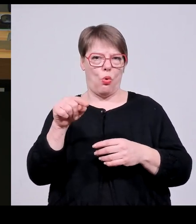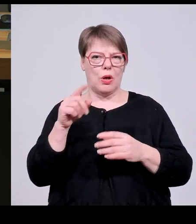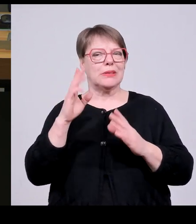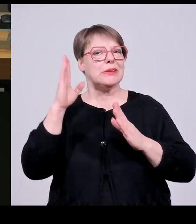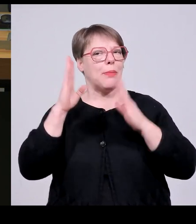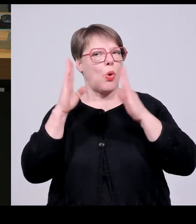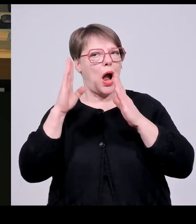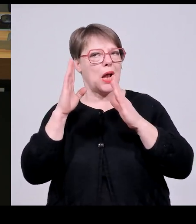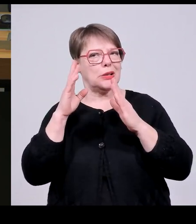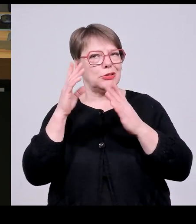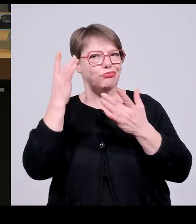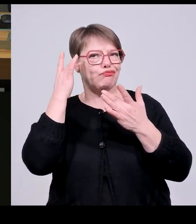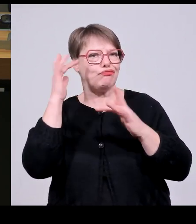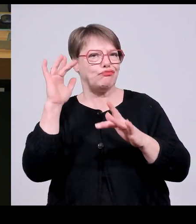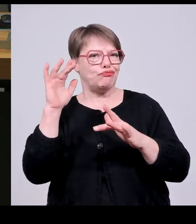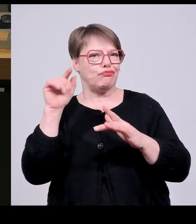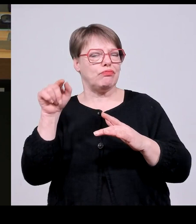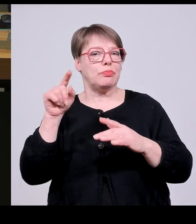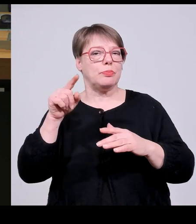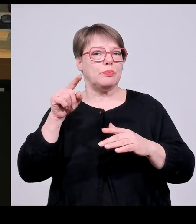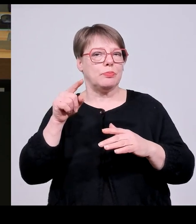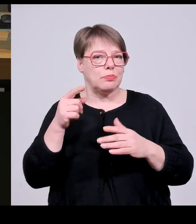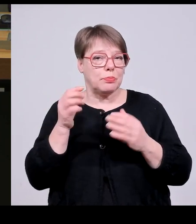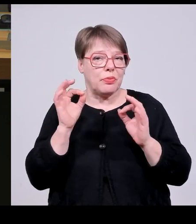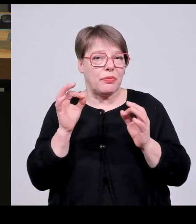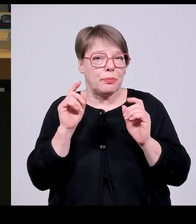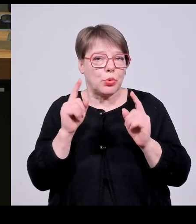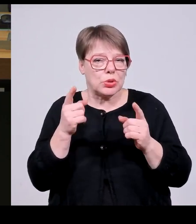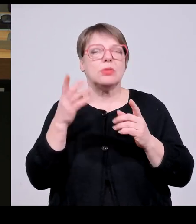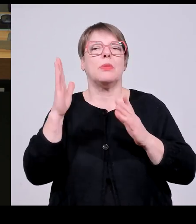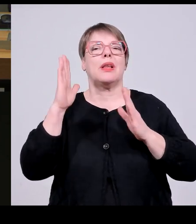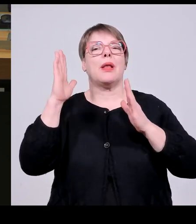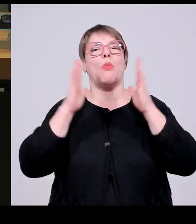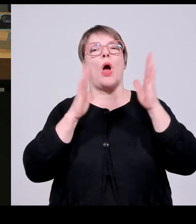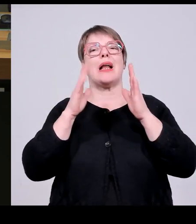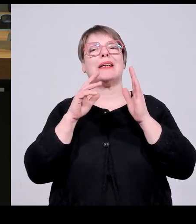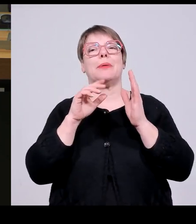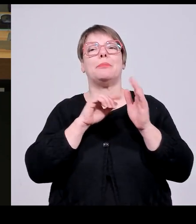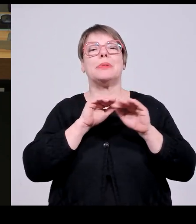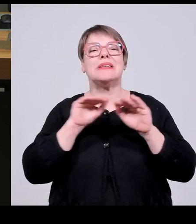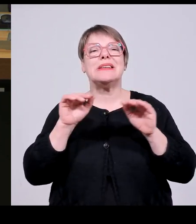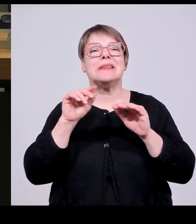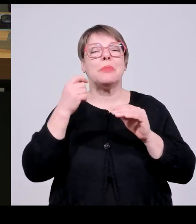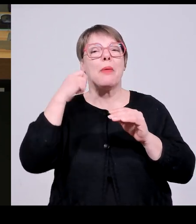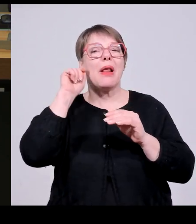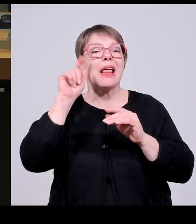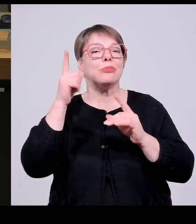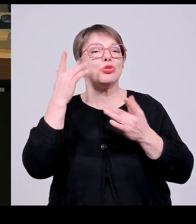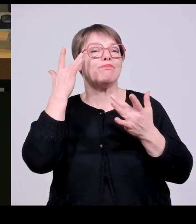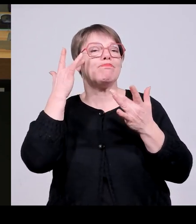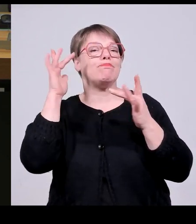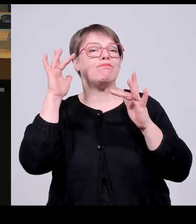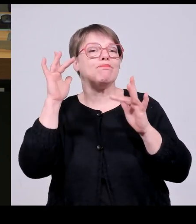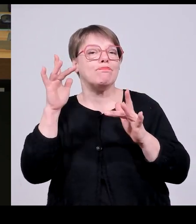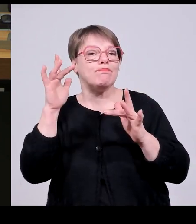aus den gewählten, von den Berlinern und Berlinern gewählten, Bezirksverordnetenversammlung. Sie ist sozusagen unmittelbar daran geknüpft,